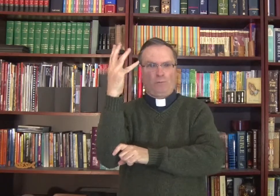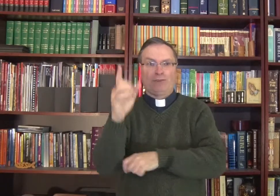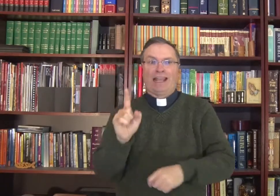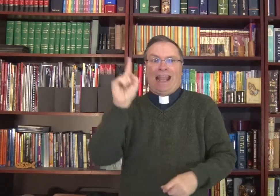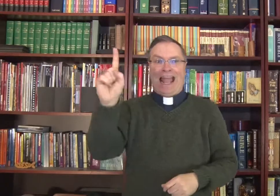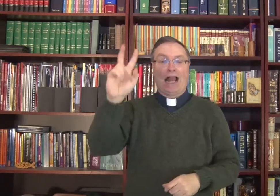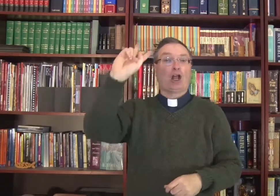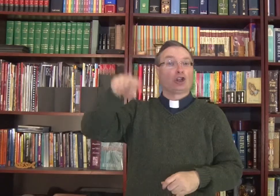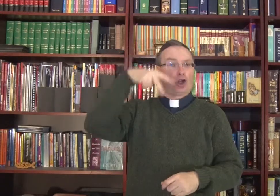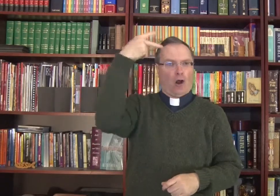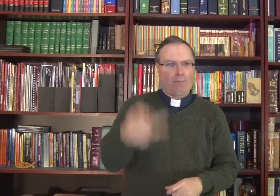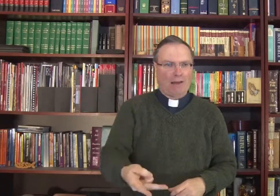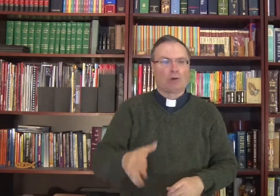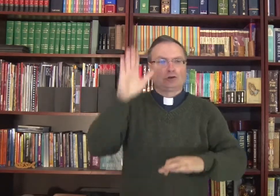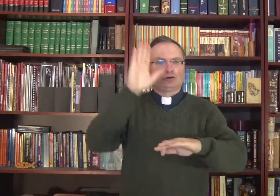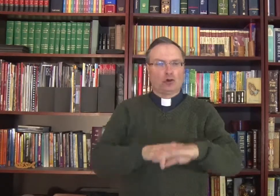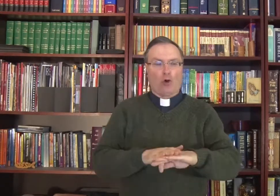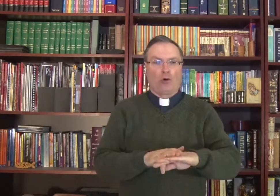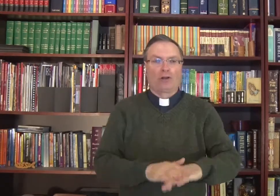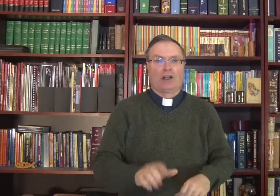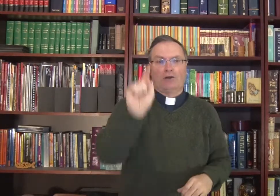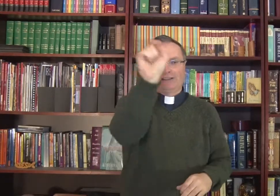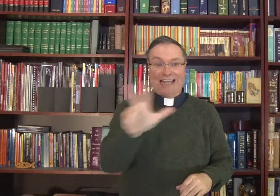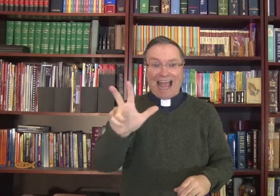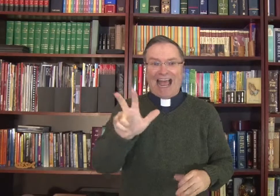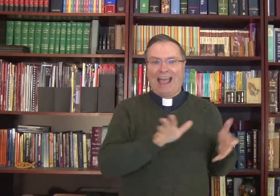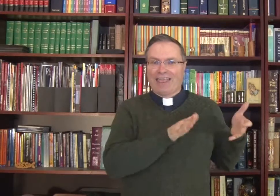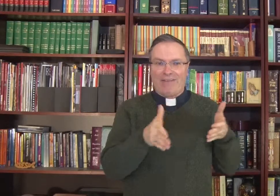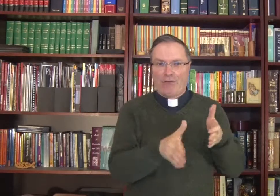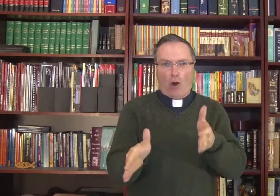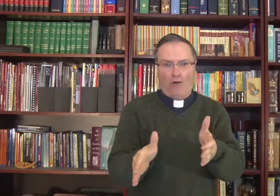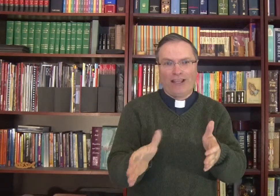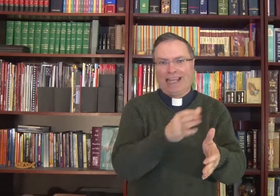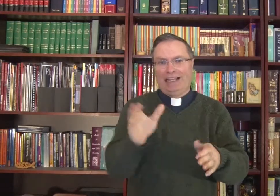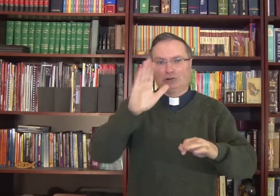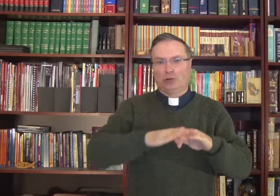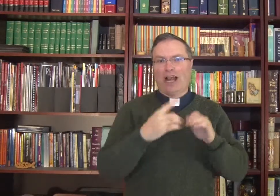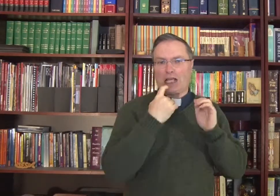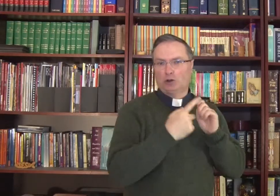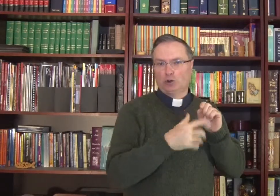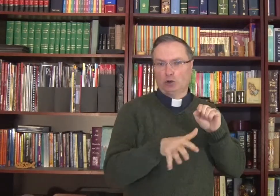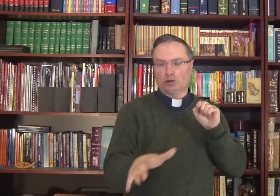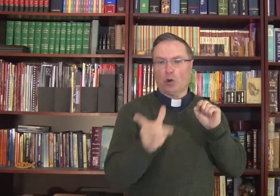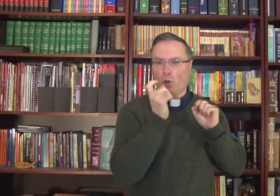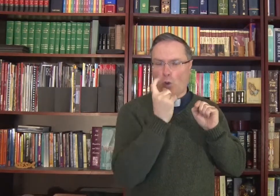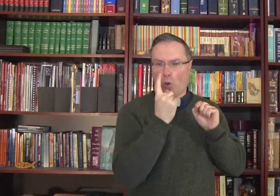elle tomba sur le tiers des fleuves et sur les sources d’eau.